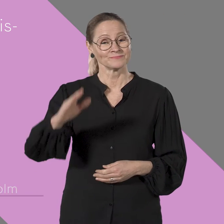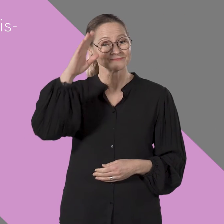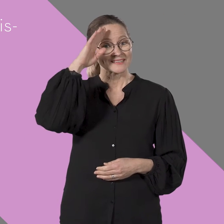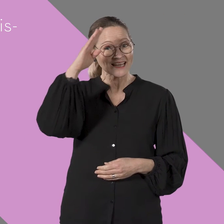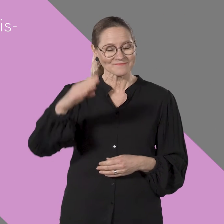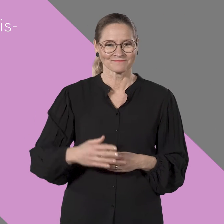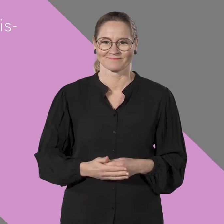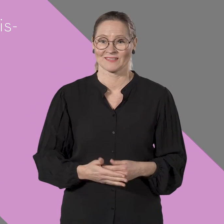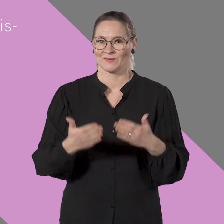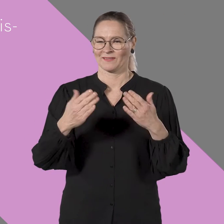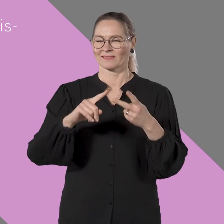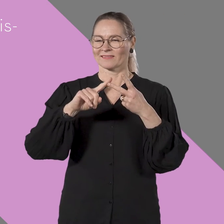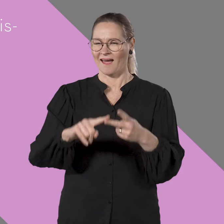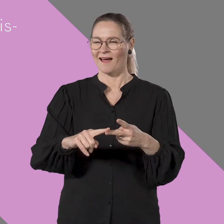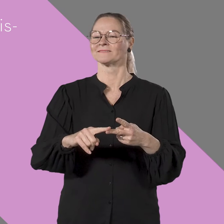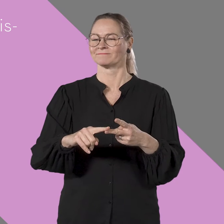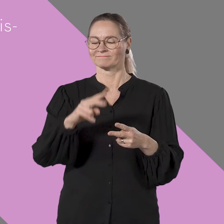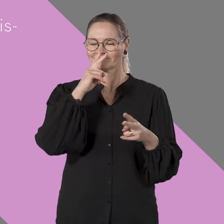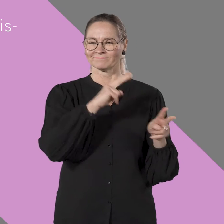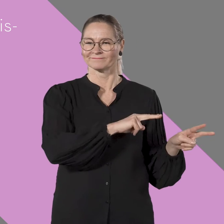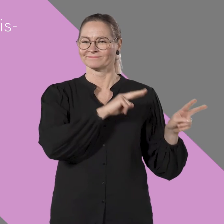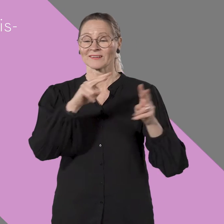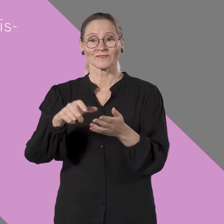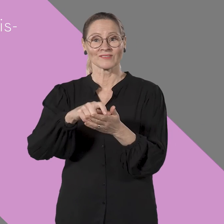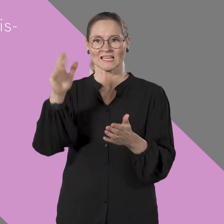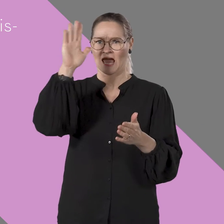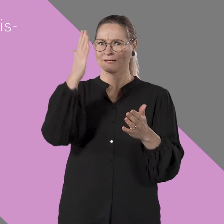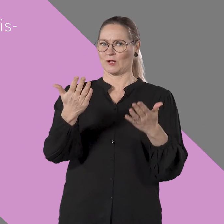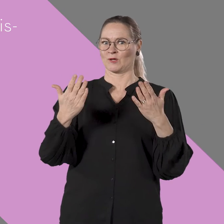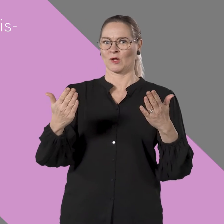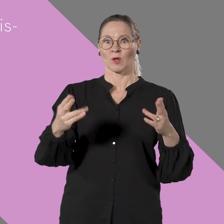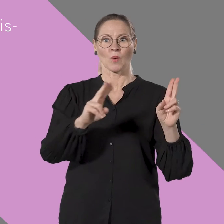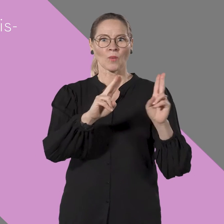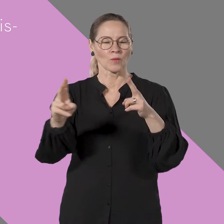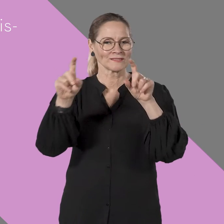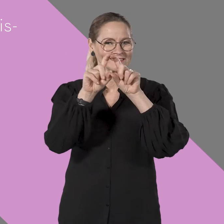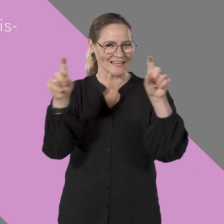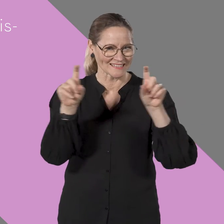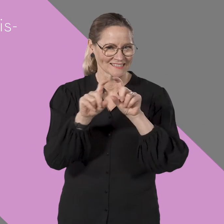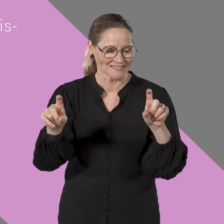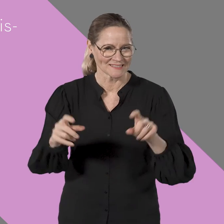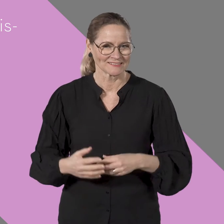Hei! Taas on aika käydä läpi viikon ajankohtaisia uutisaiheita.